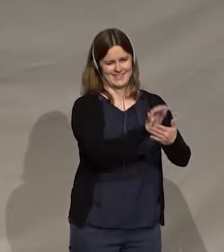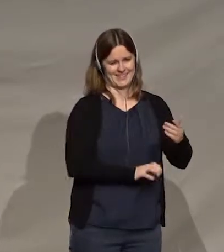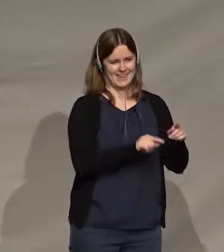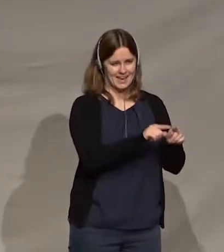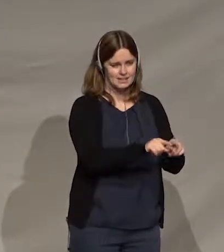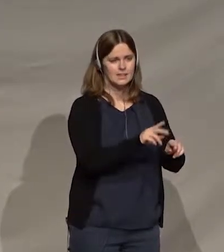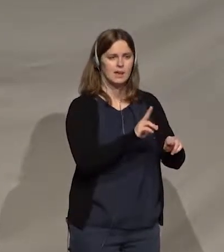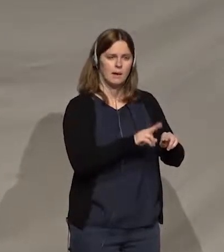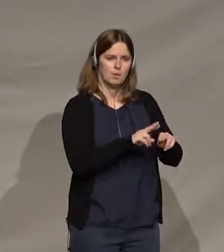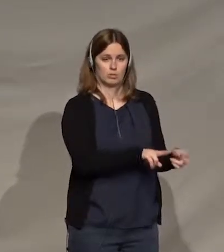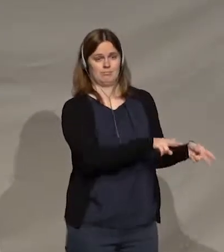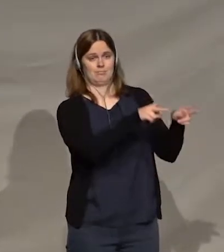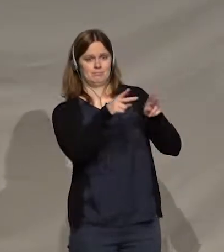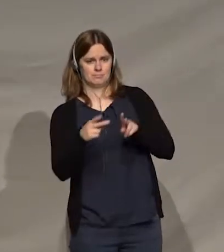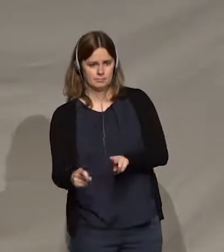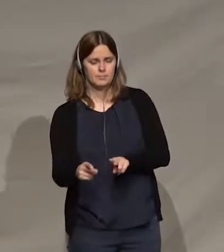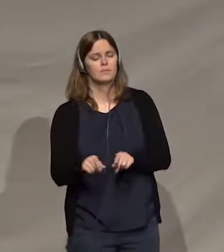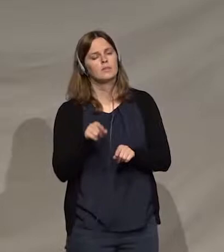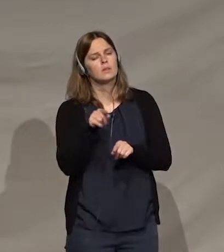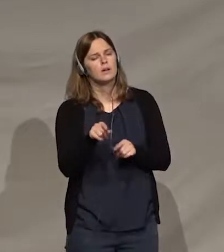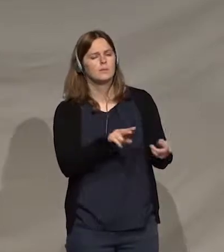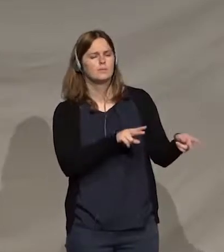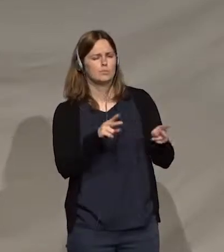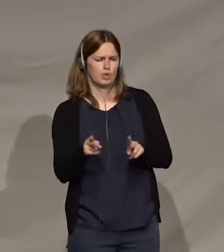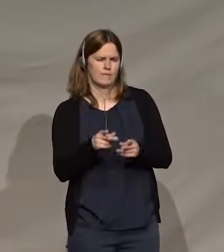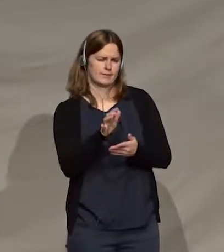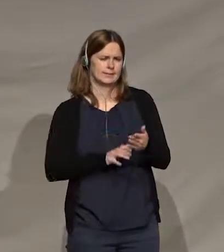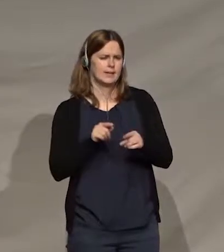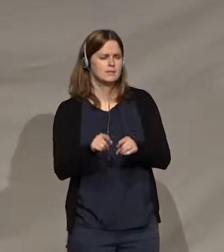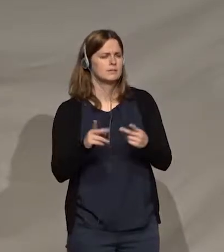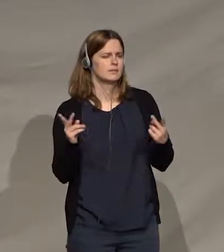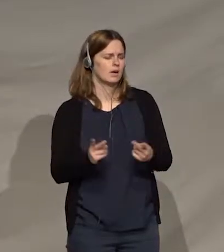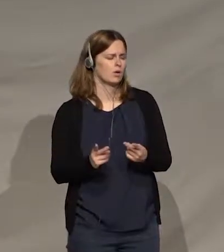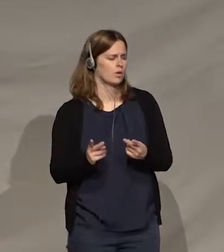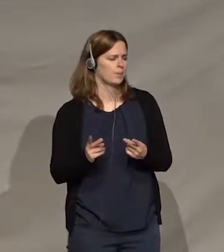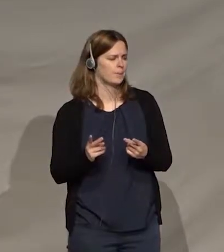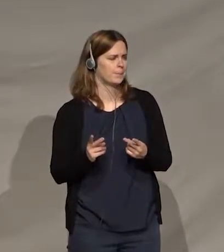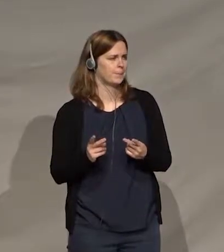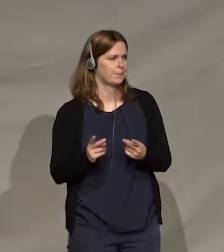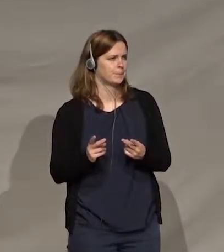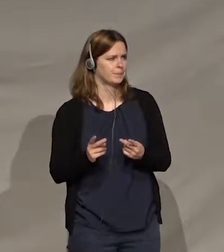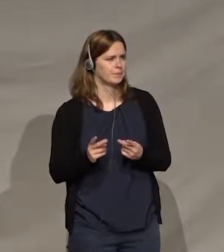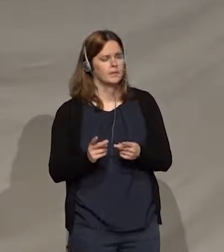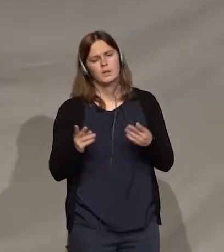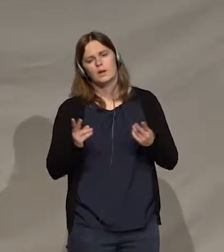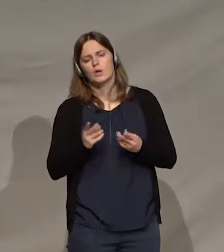běžně nepřevoditelné, do něčeho přístupného nebo lépe použitelného. Abych vám dal několik příkladů, o co může jít: